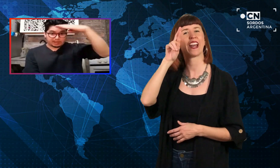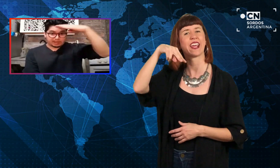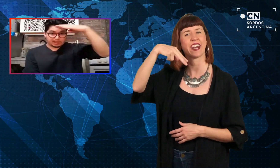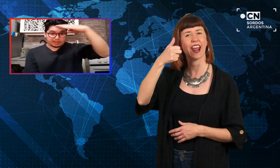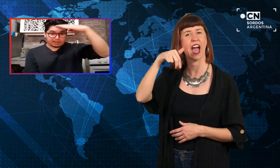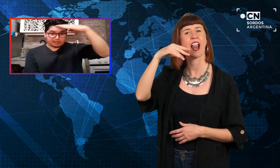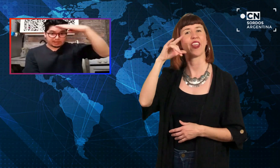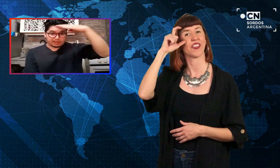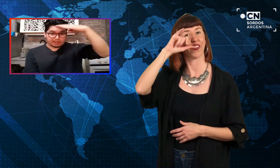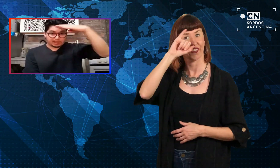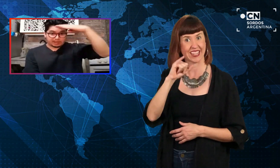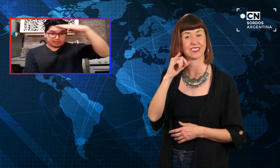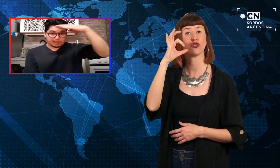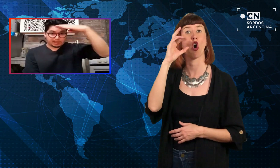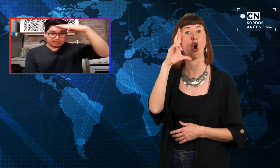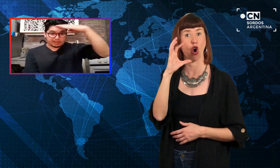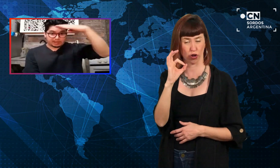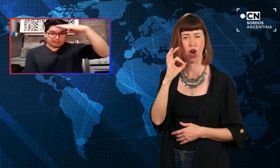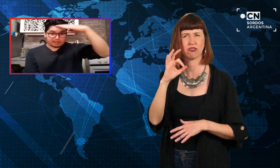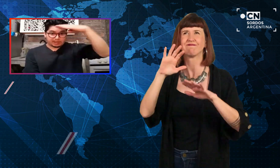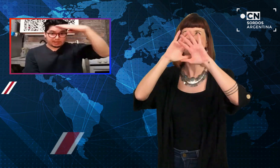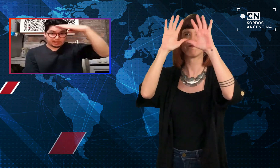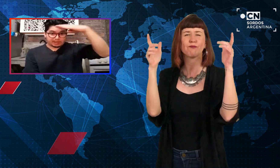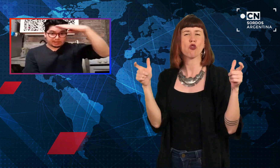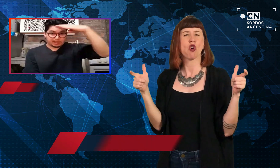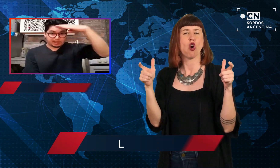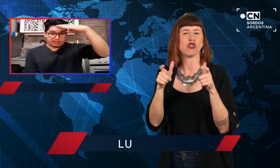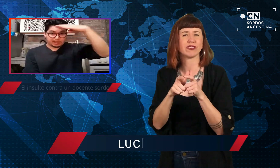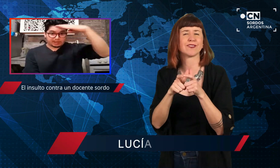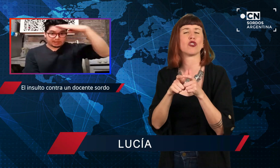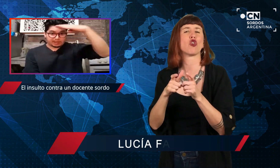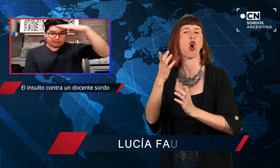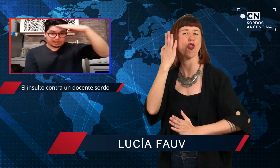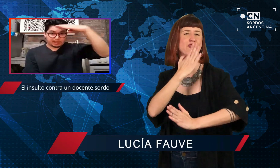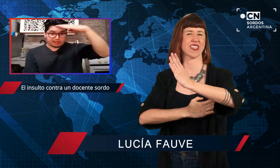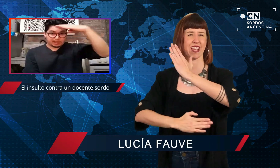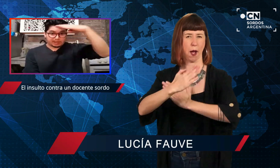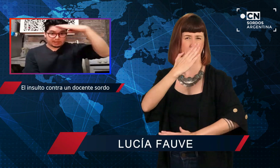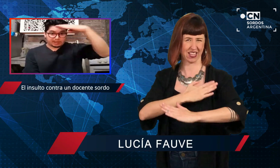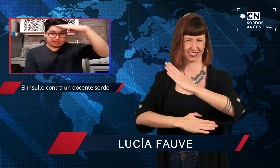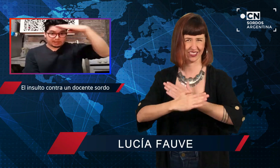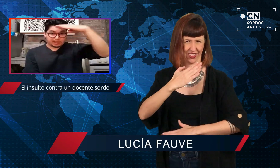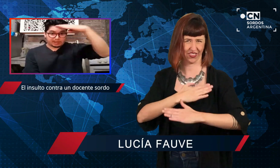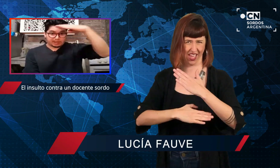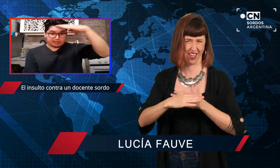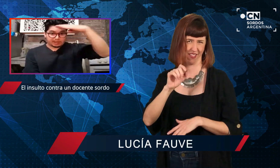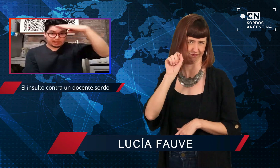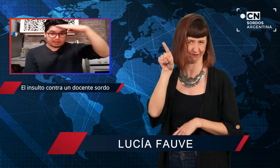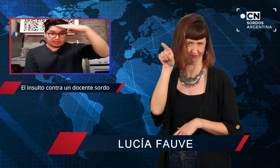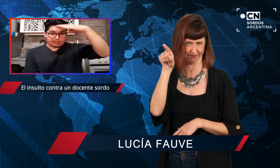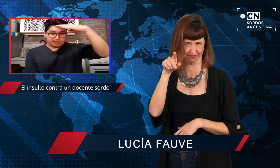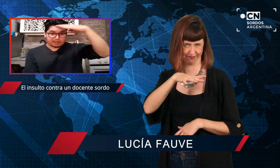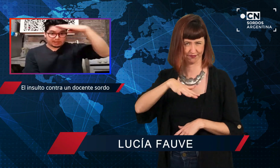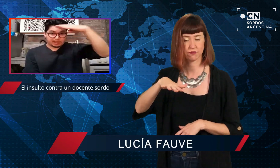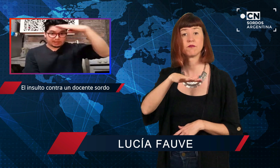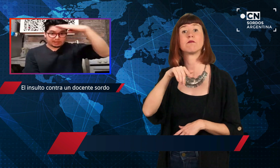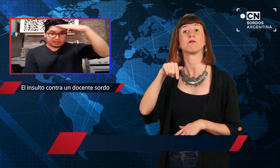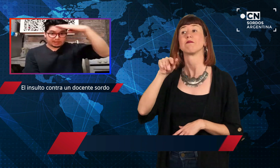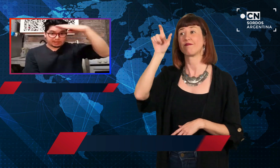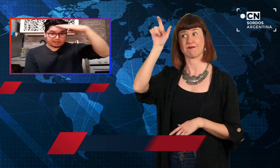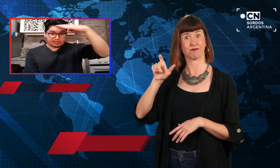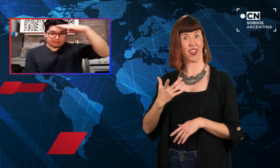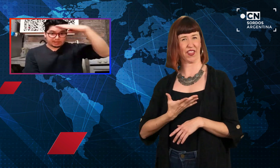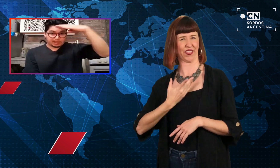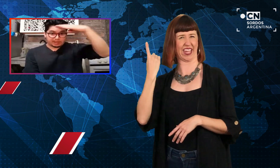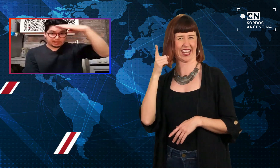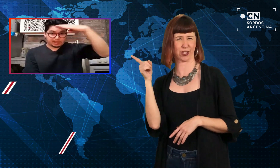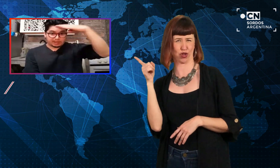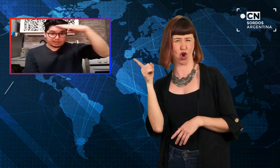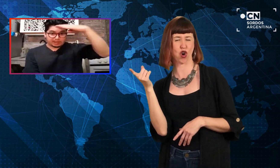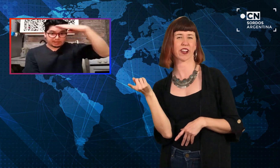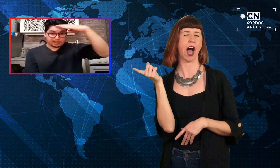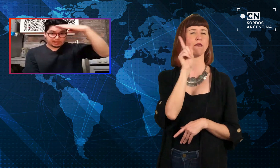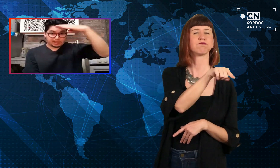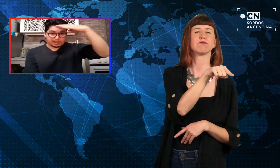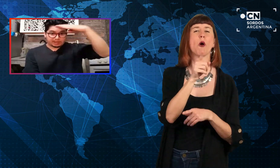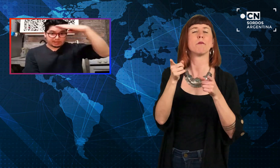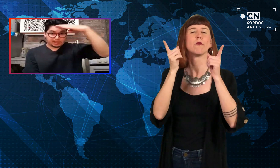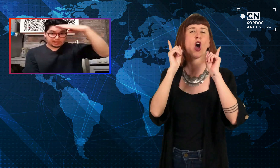de la localidad rionegrina de Fernández Oro, quien insultó al instructor